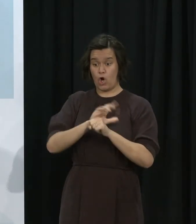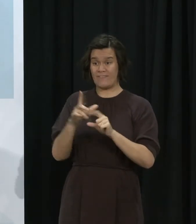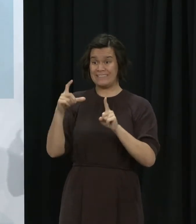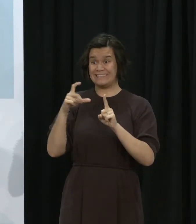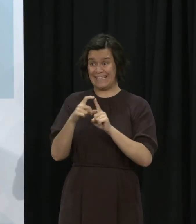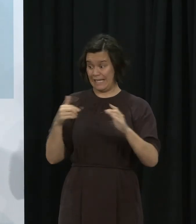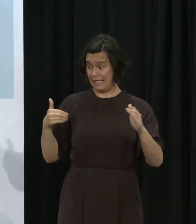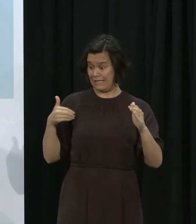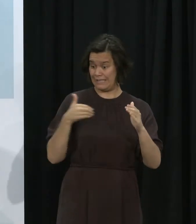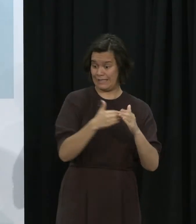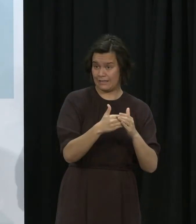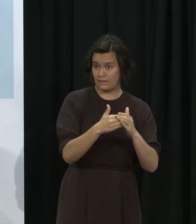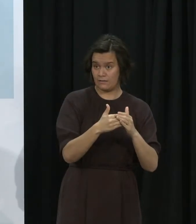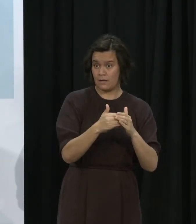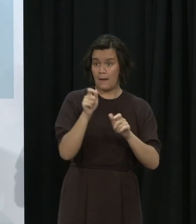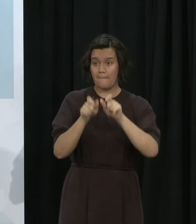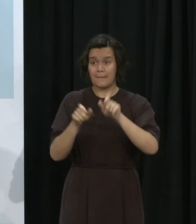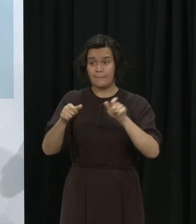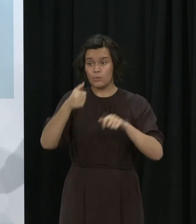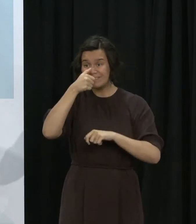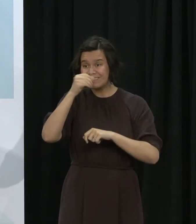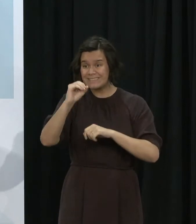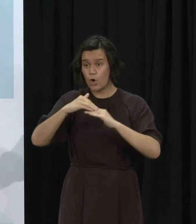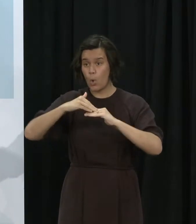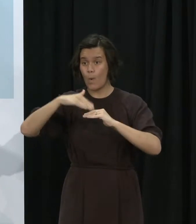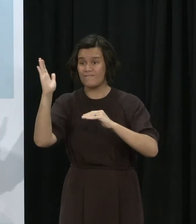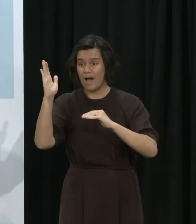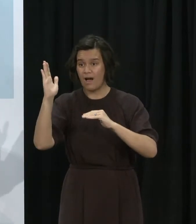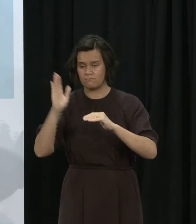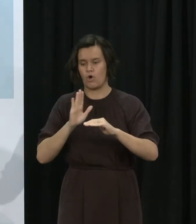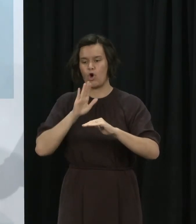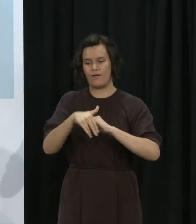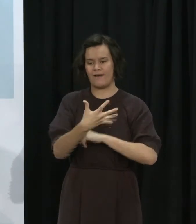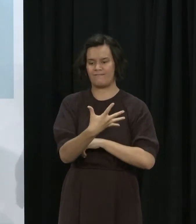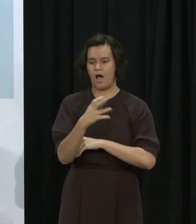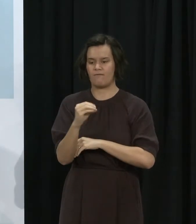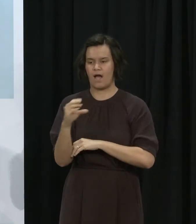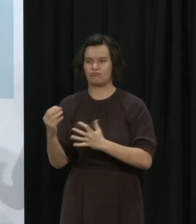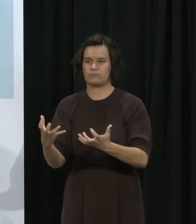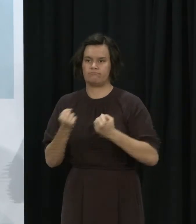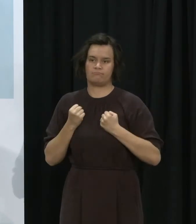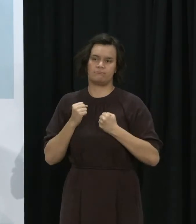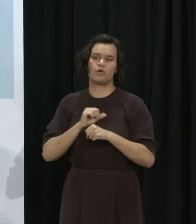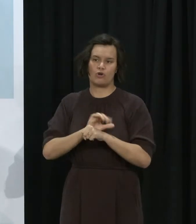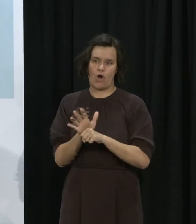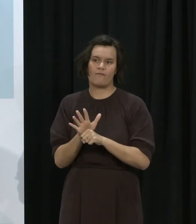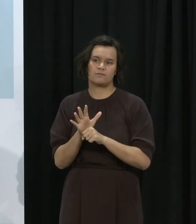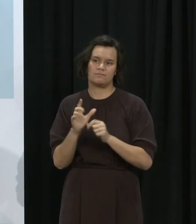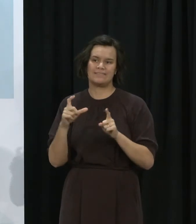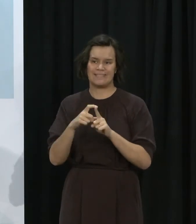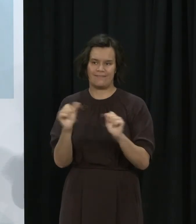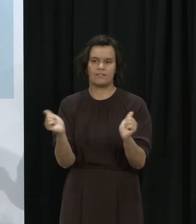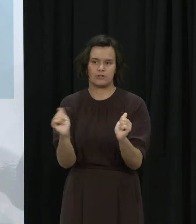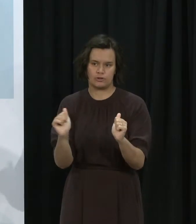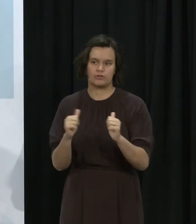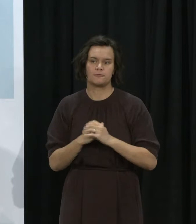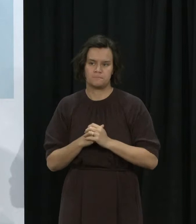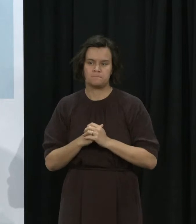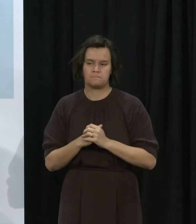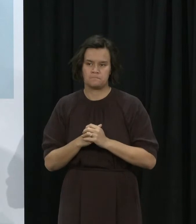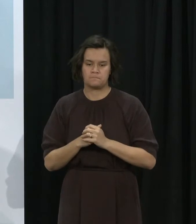pakarutanga hou i timata i roto.